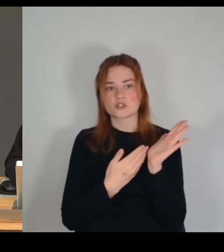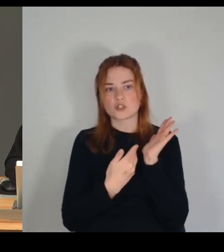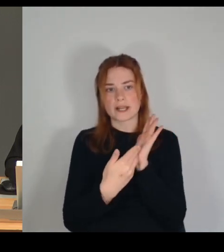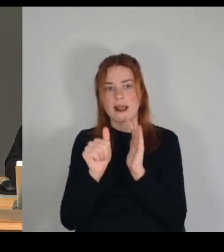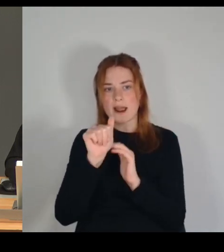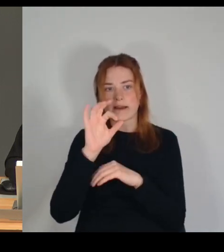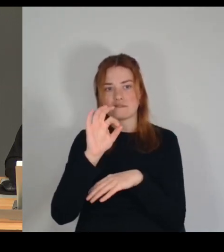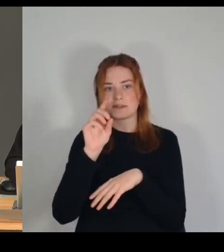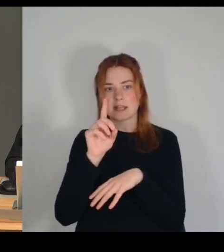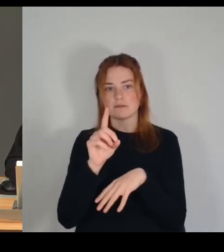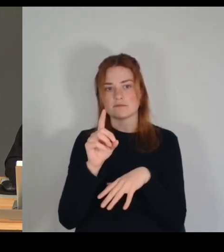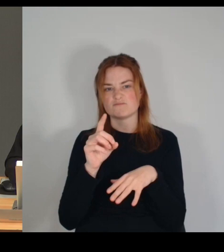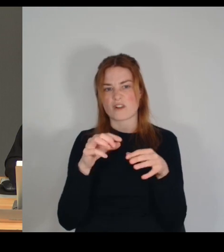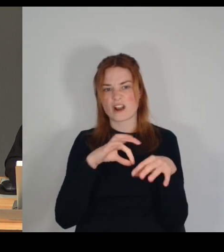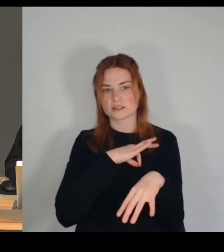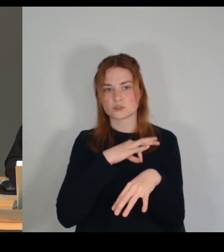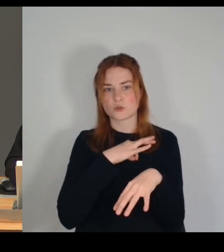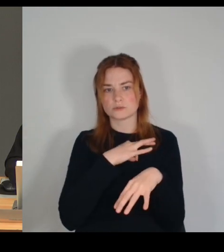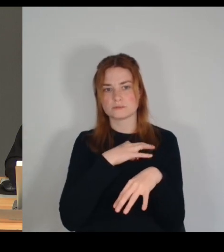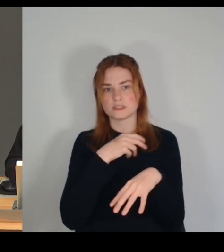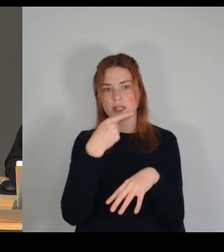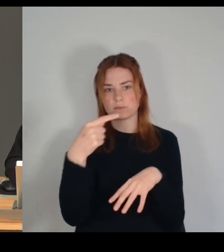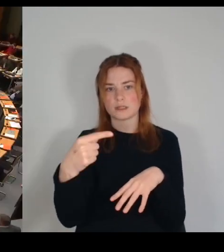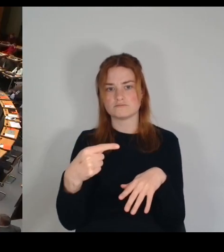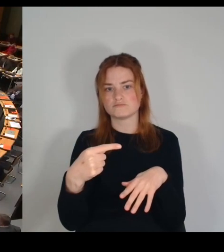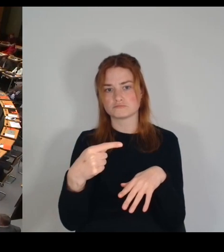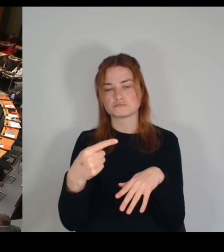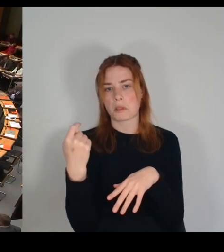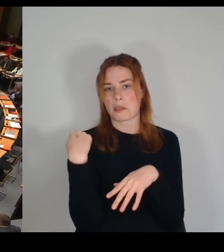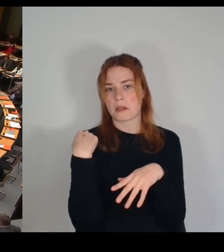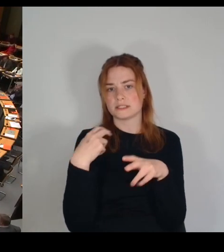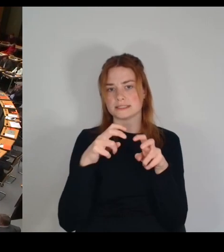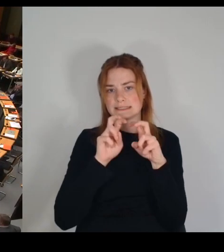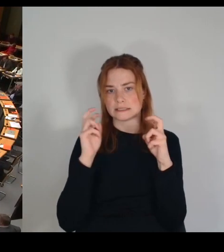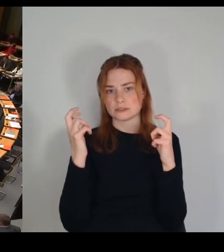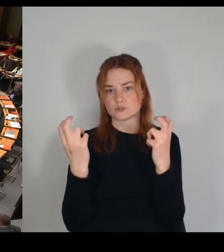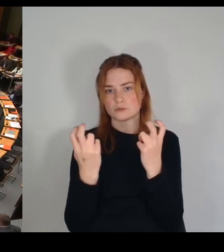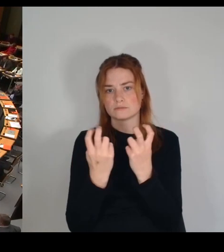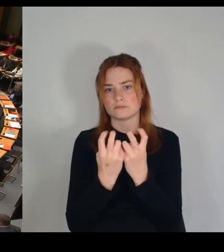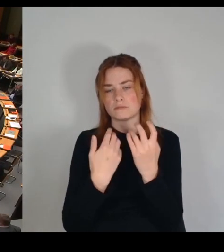stellvertretendes Mitglied und Herrn Abgeordneten Karsten Woldeit als stellvertretenden Vorsitzenden für die G zehn